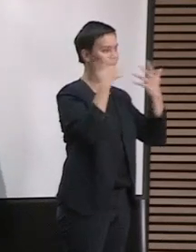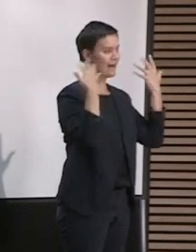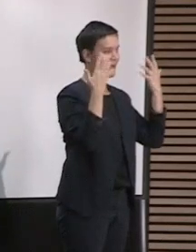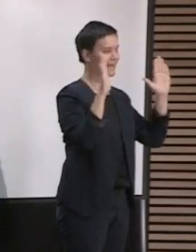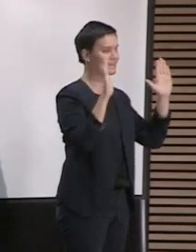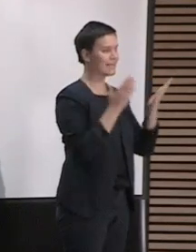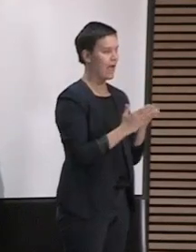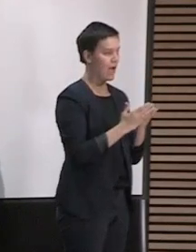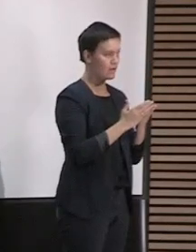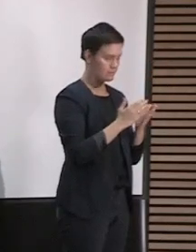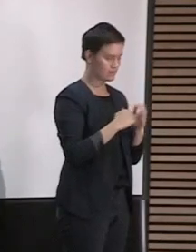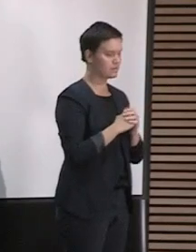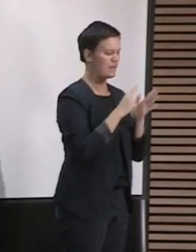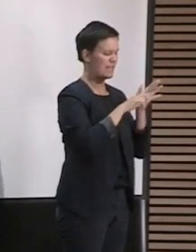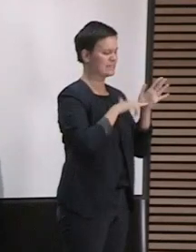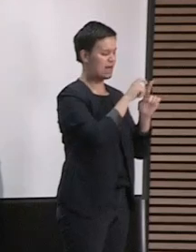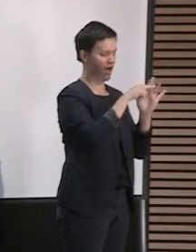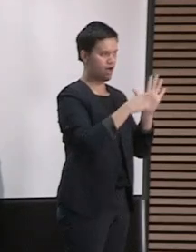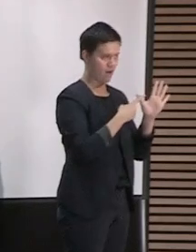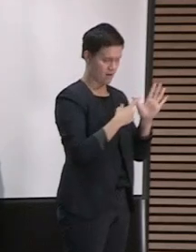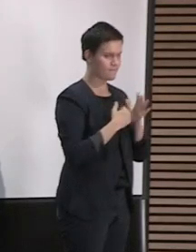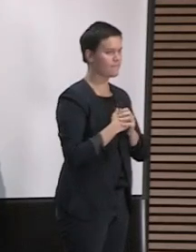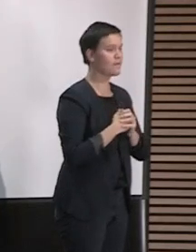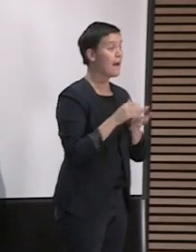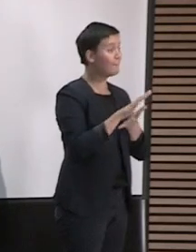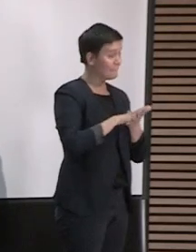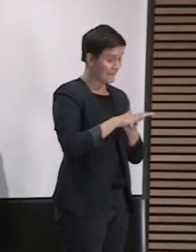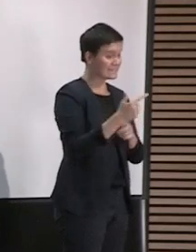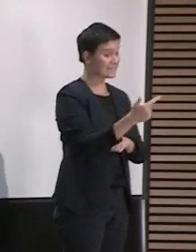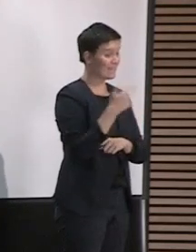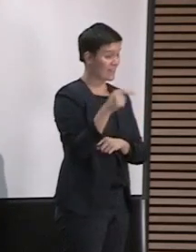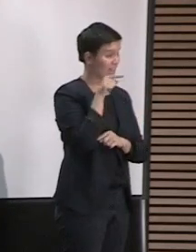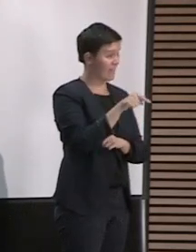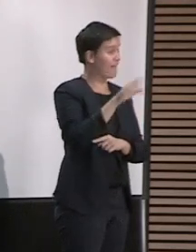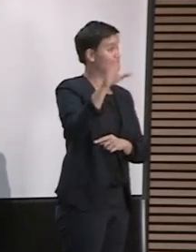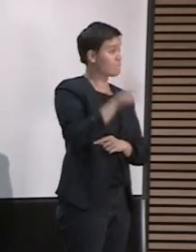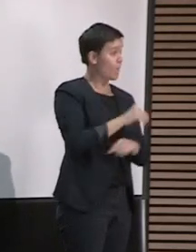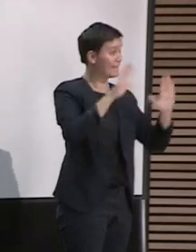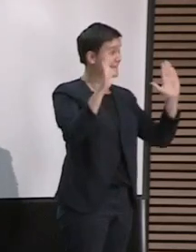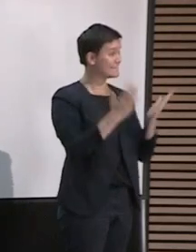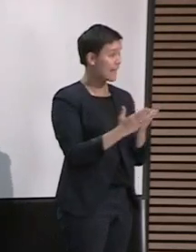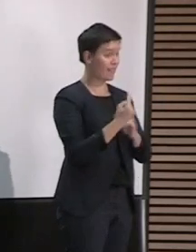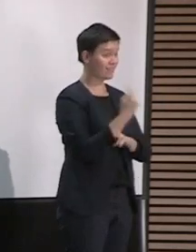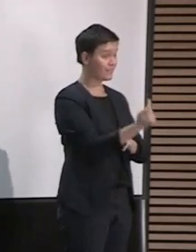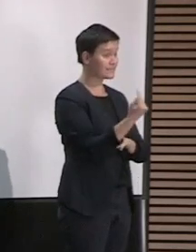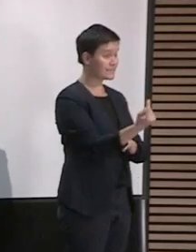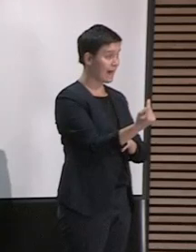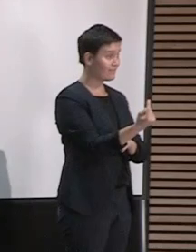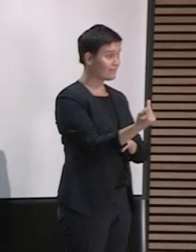haere mai ai ia tangata haere. Ko te rerenga he rererangi Air